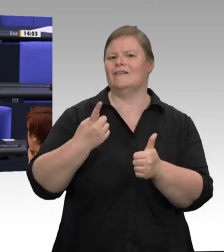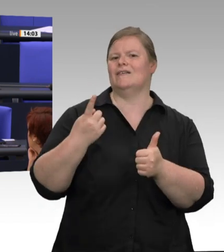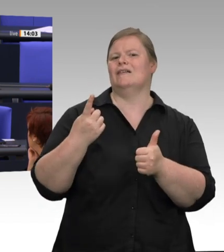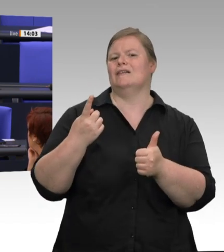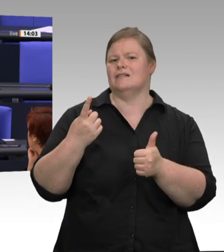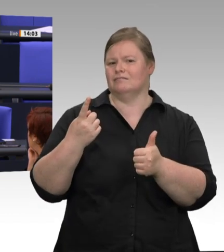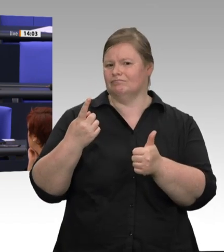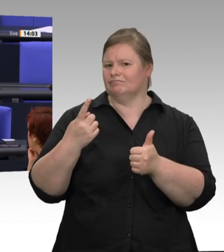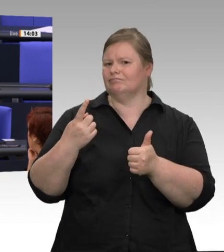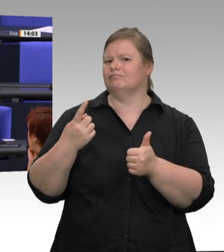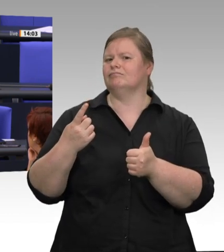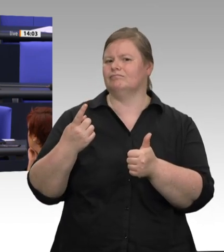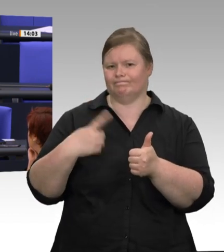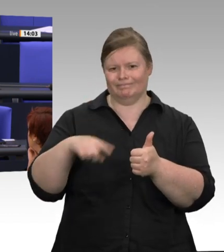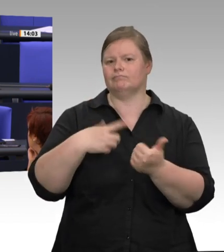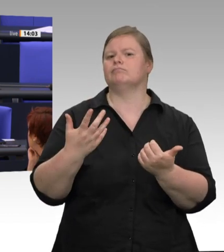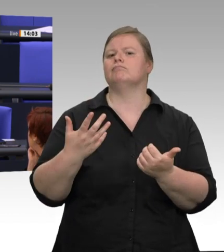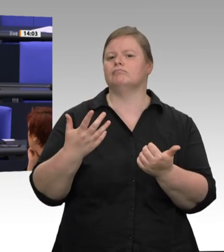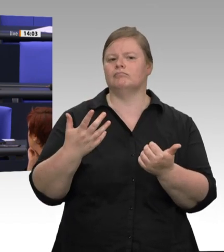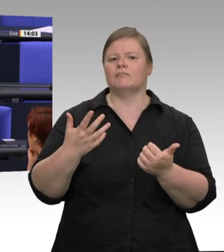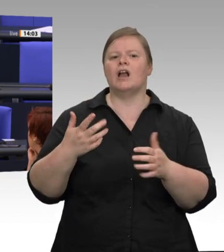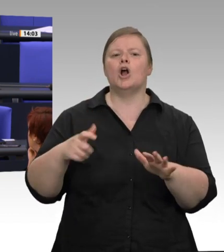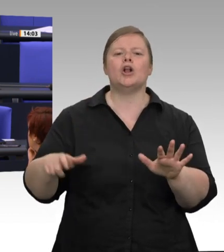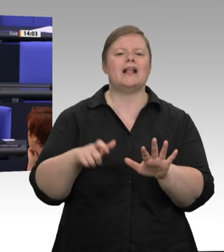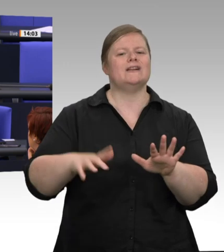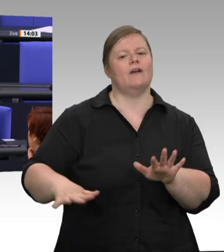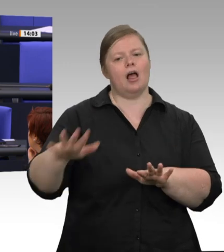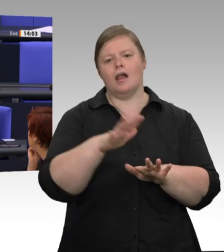in den letzten Monaten – nicht nur während der Pandemie, auch vor der